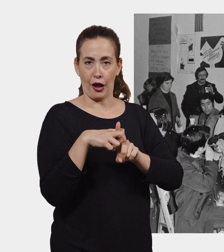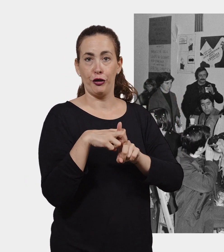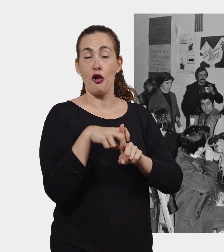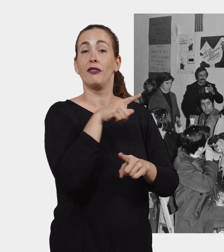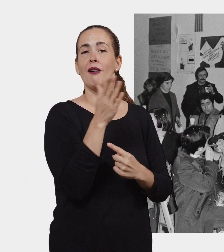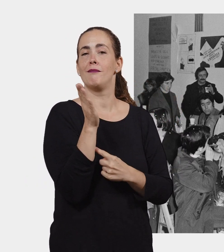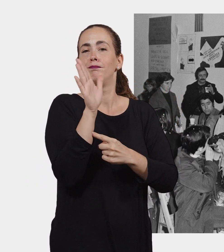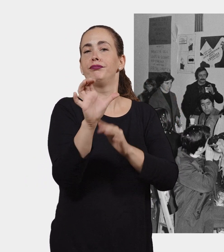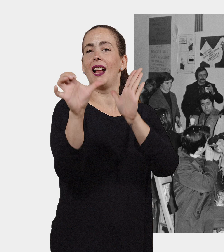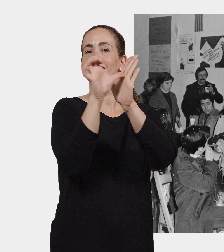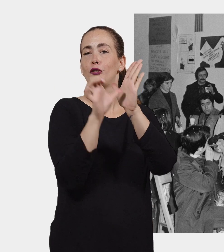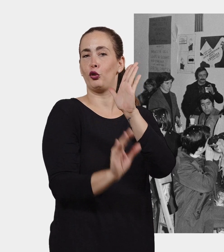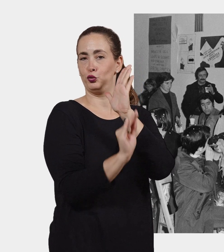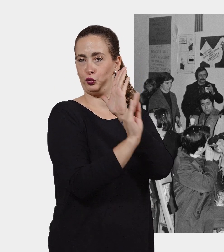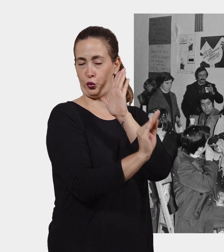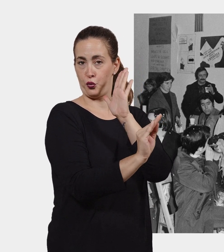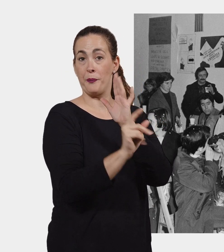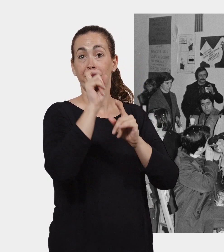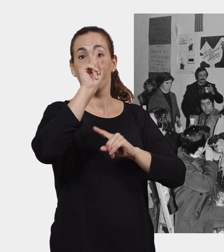presenta els seus estatuts.